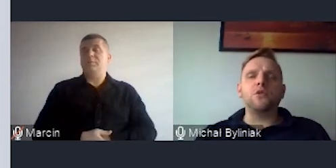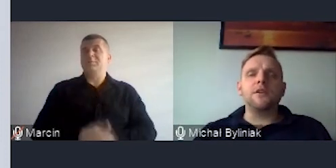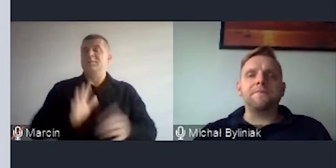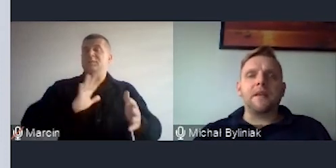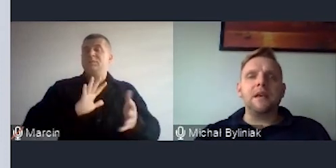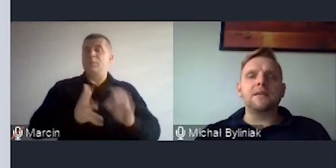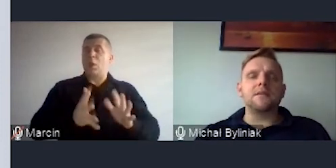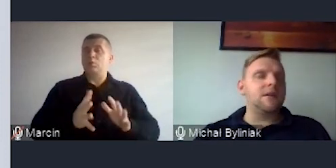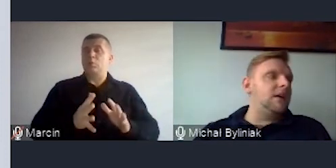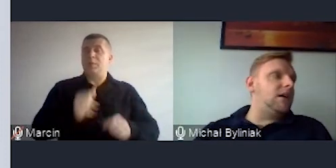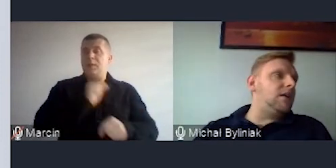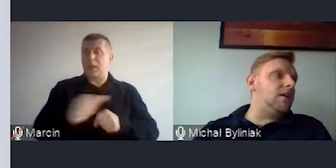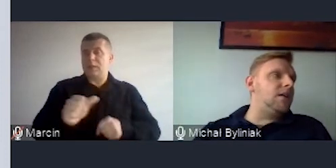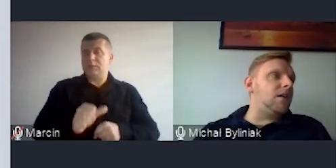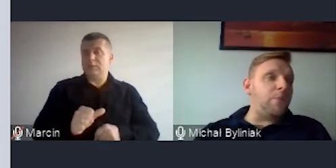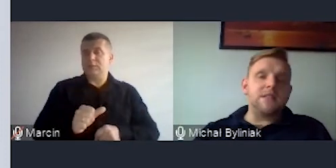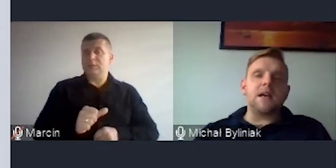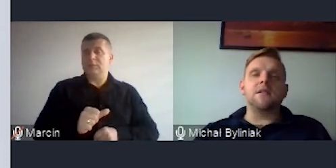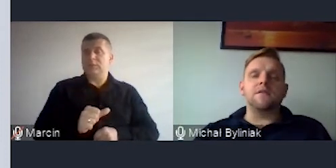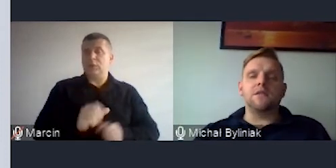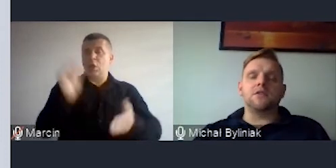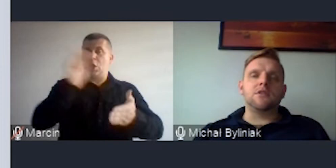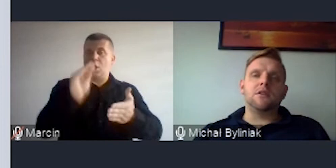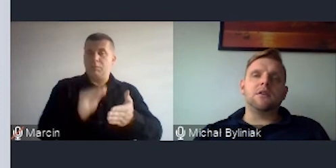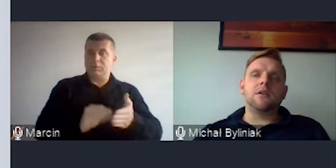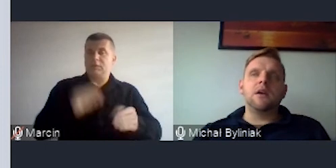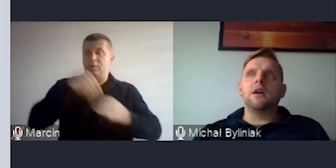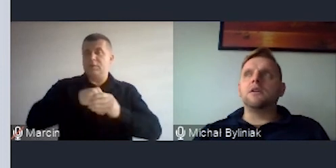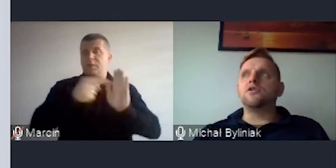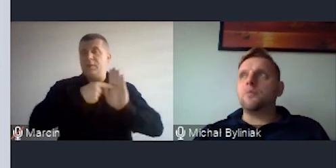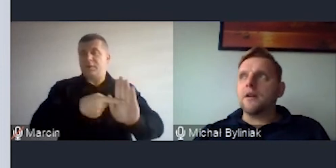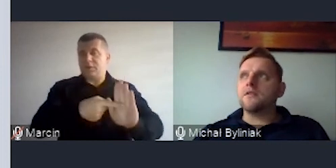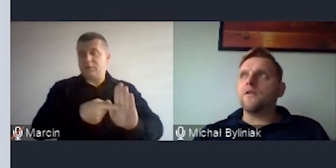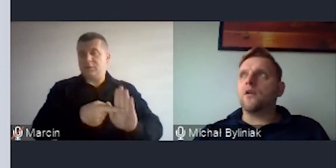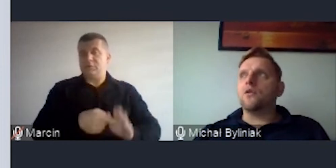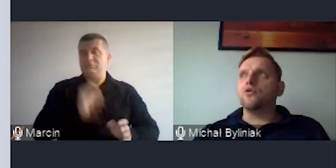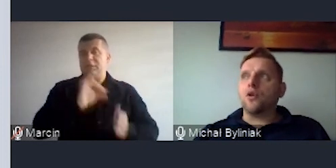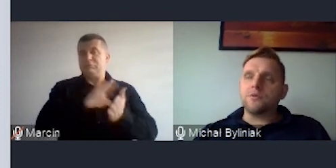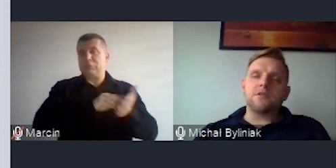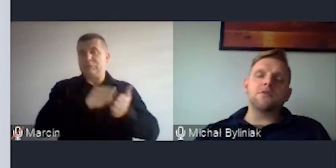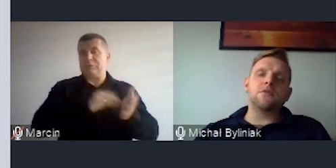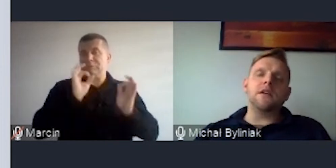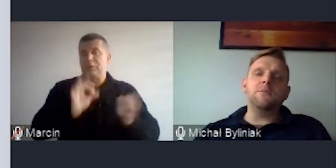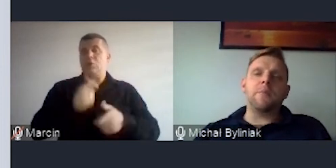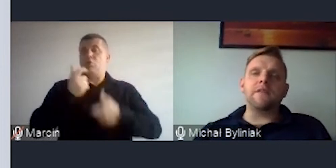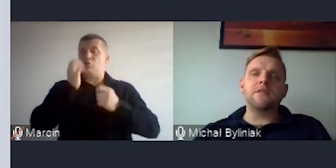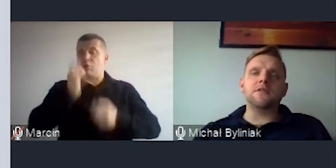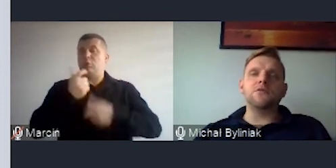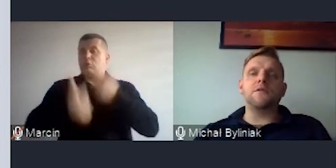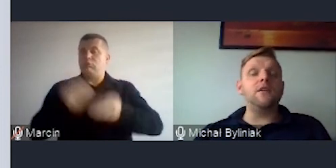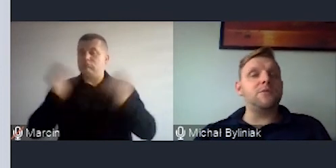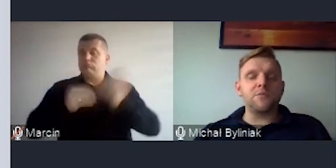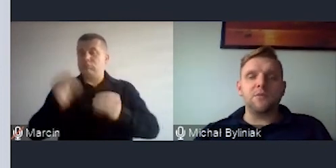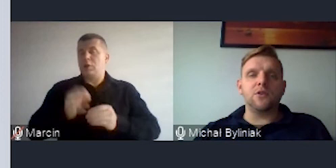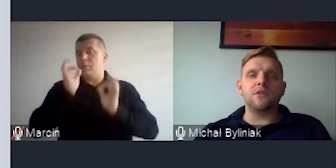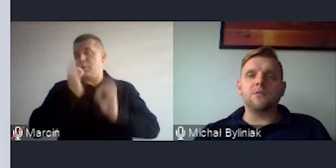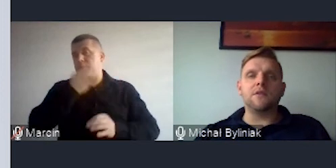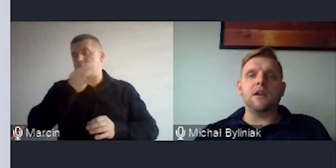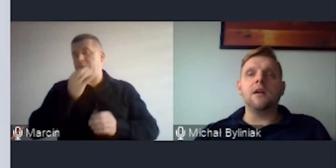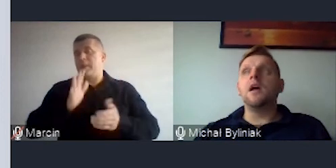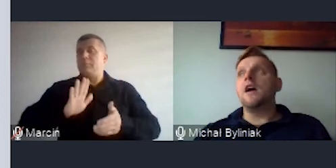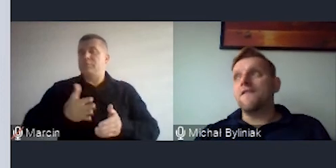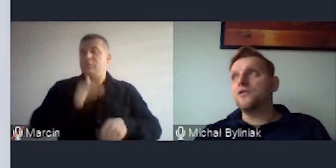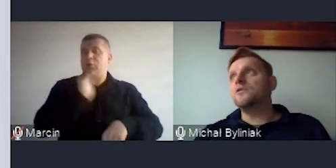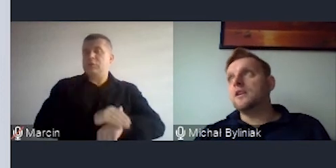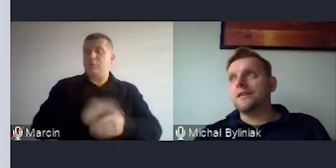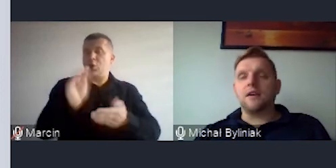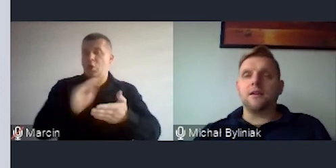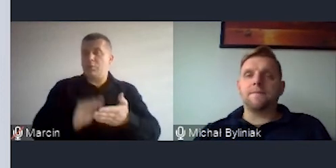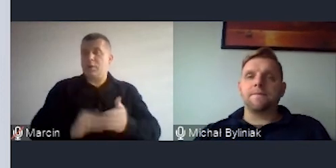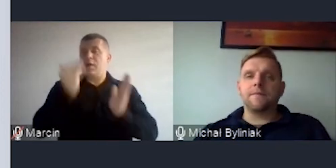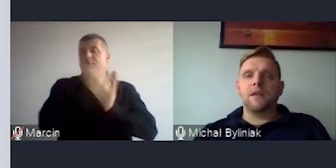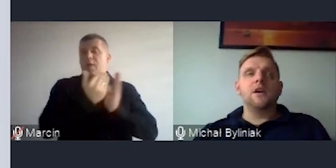który jest opisany w wytycznych, czy Państwo dobrze skonstruowali, poprawnie skonstruowali opis przedmiotu zamówienia, warunki i kryteria.